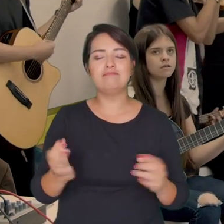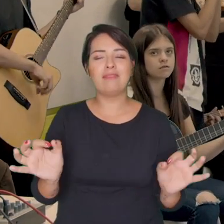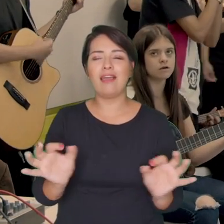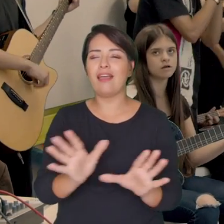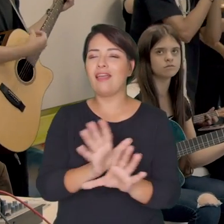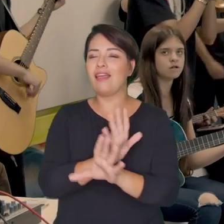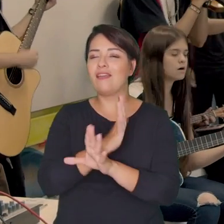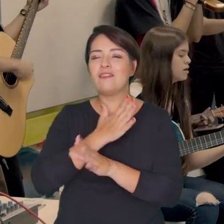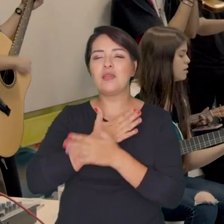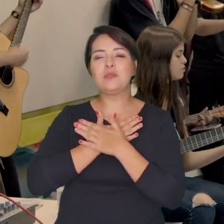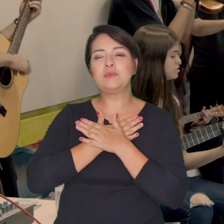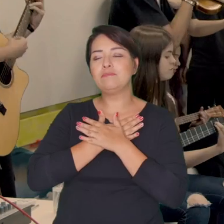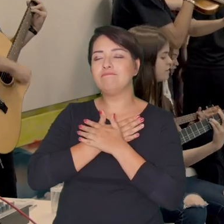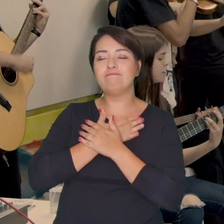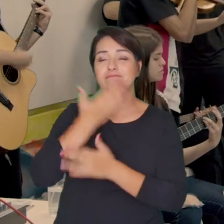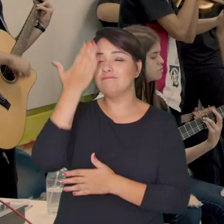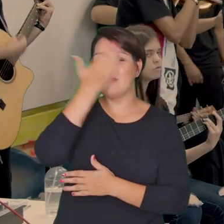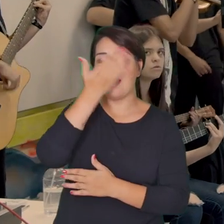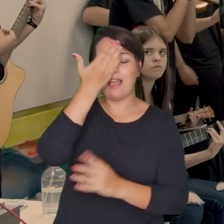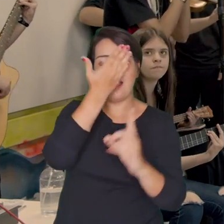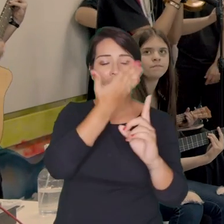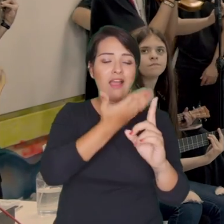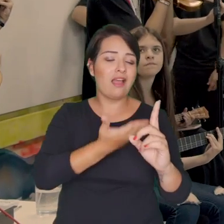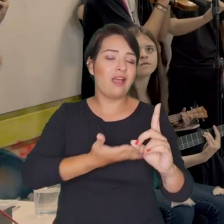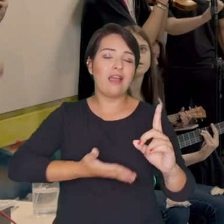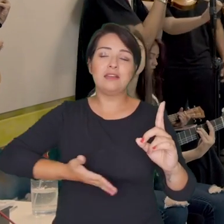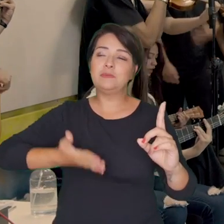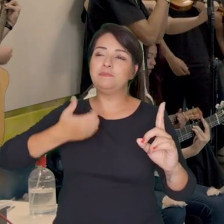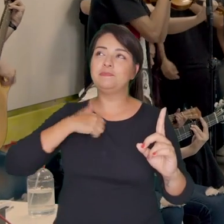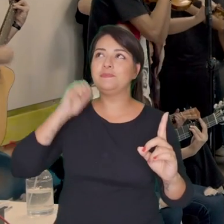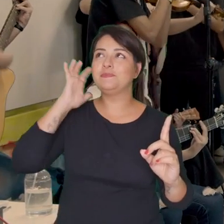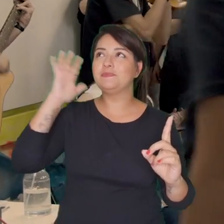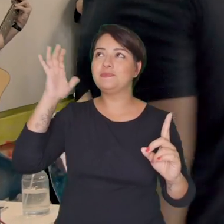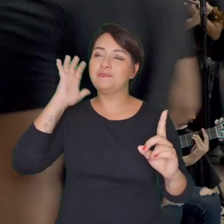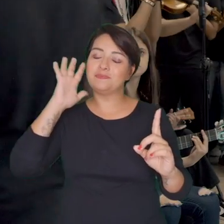Pedagogicamente falando,